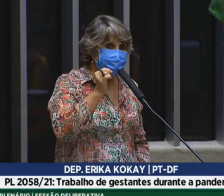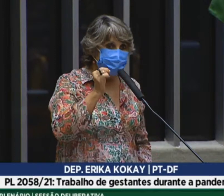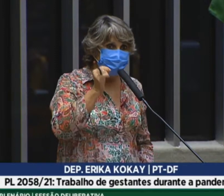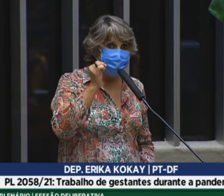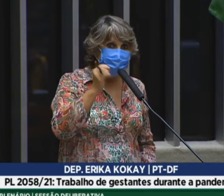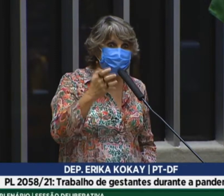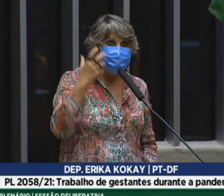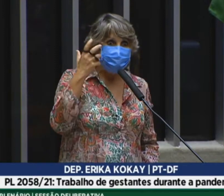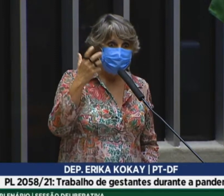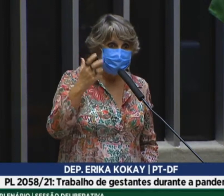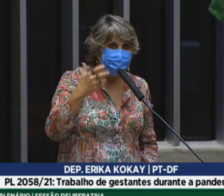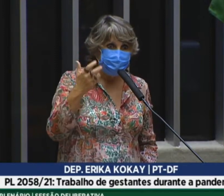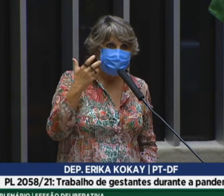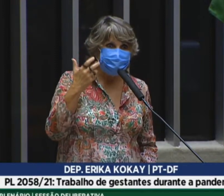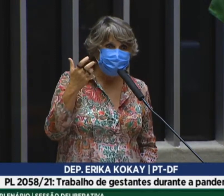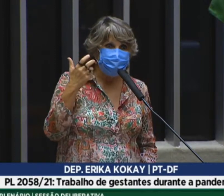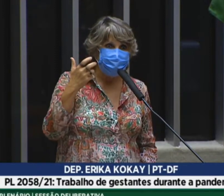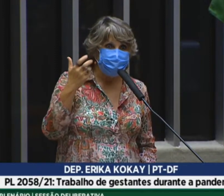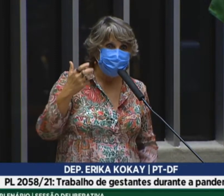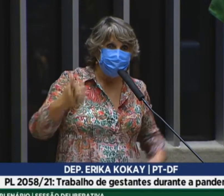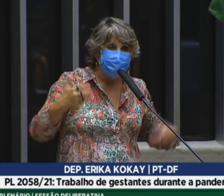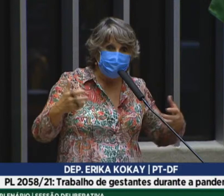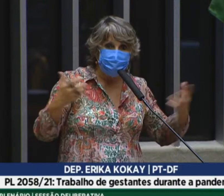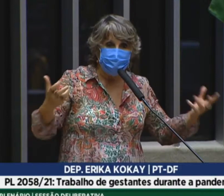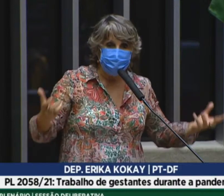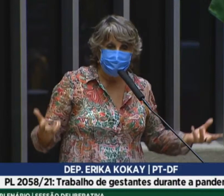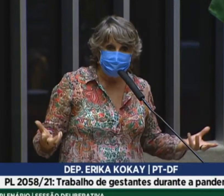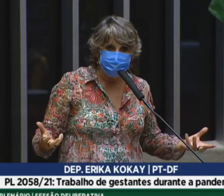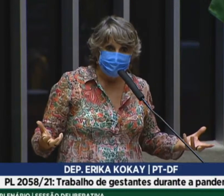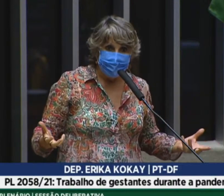SUA CAPACIDADE DE VIVER PLENAMENTE. POR QUE NÓS TEMOS, E EU VOU REPETIR O DADO, QUE JÁ FOI BASTANTE